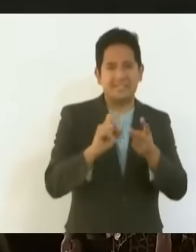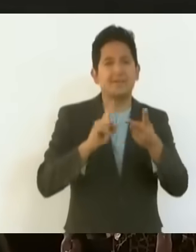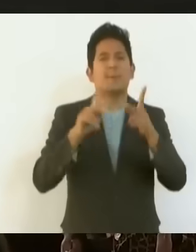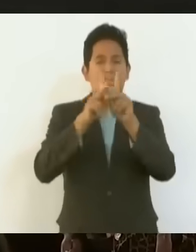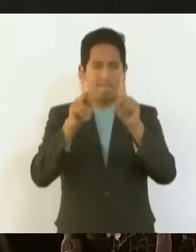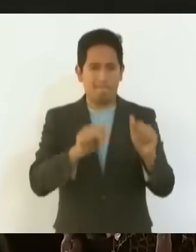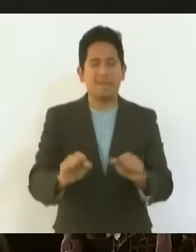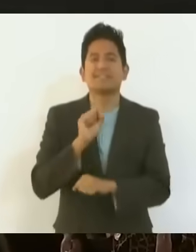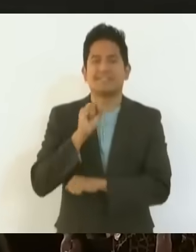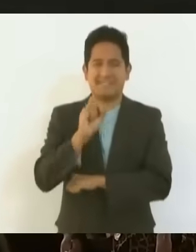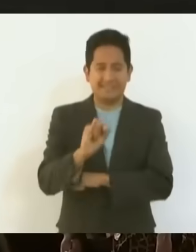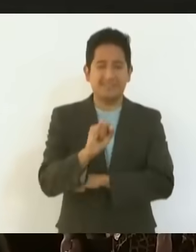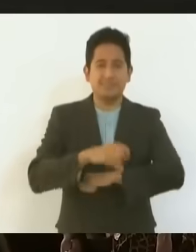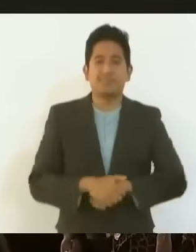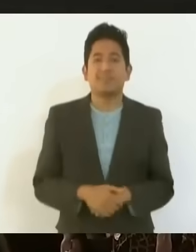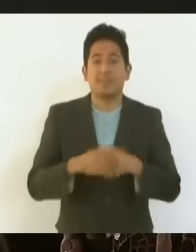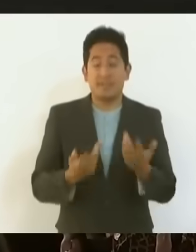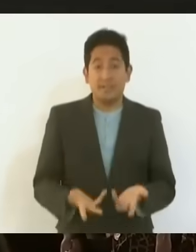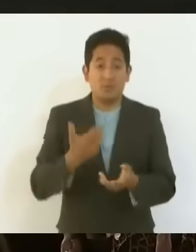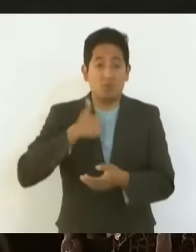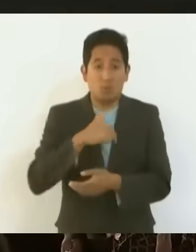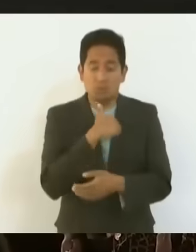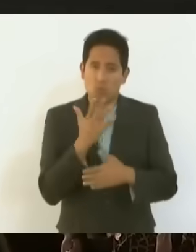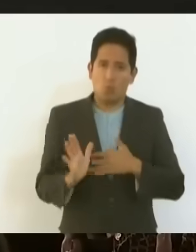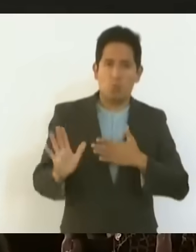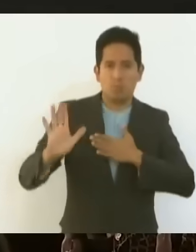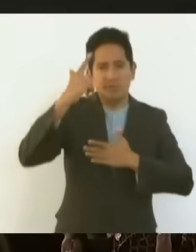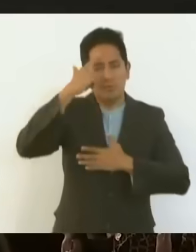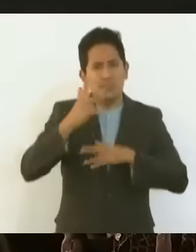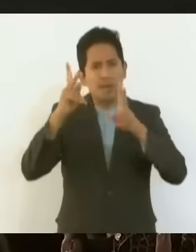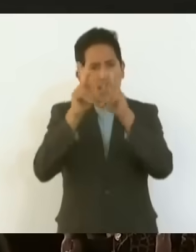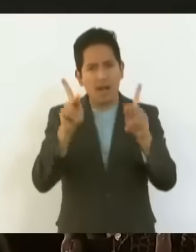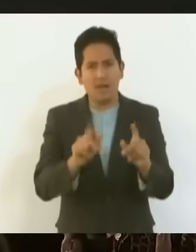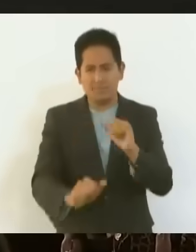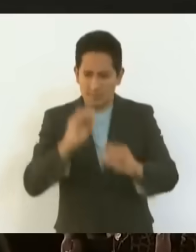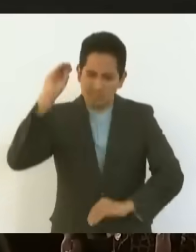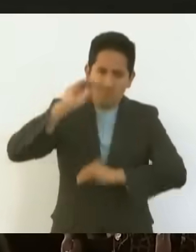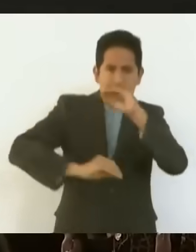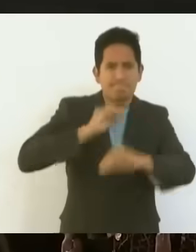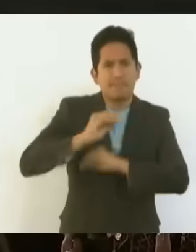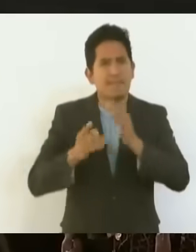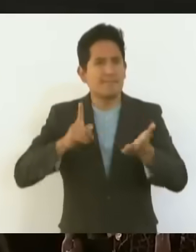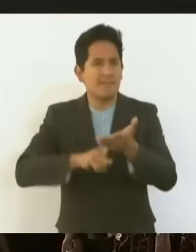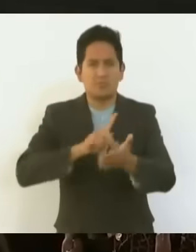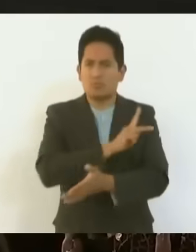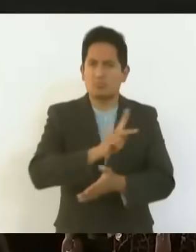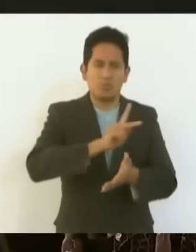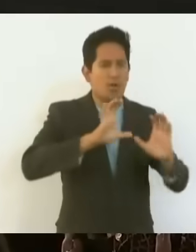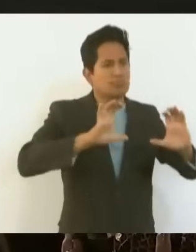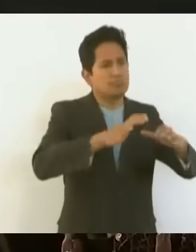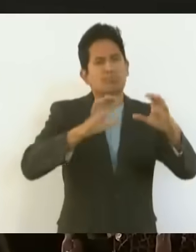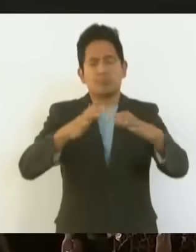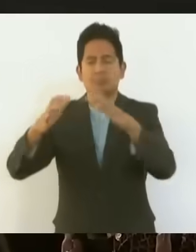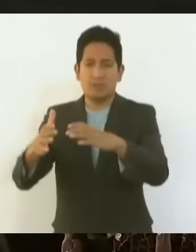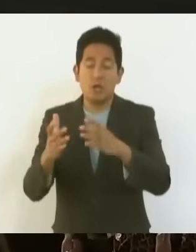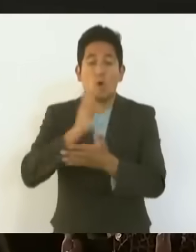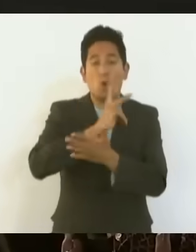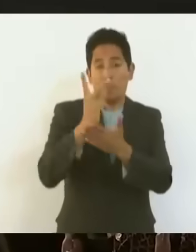todos los días por la paz y la tranquilidad de nuestras comunidades. Sí, al desarme y a la paz.